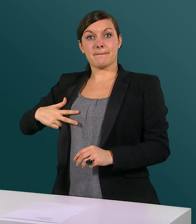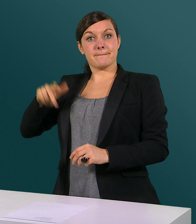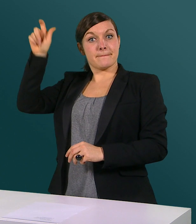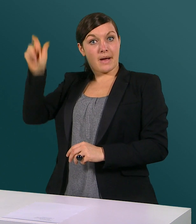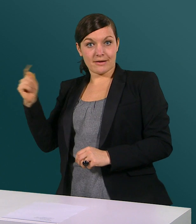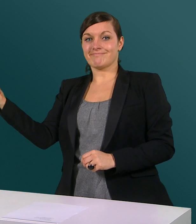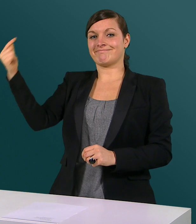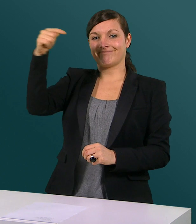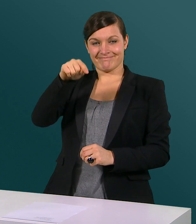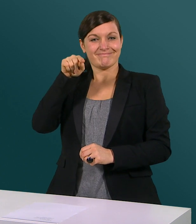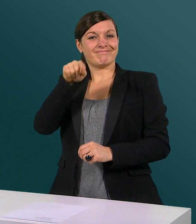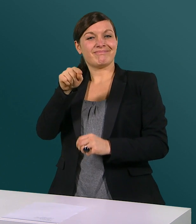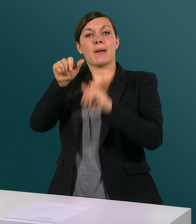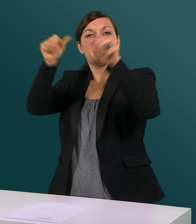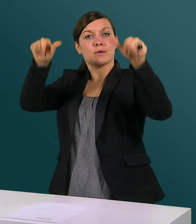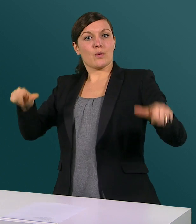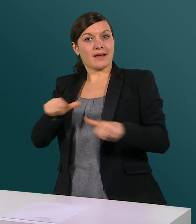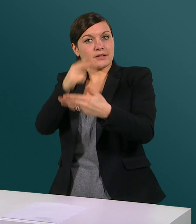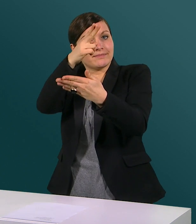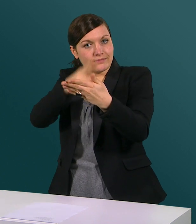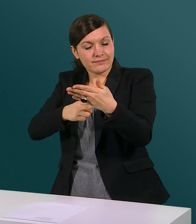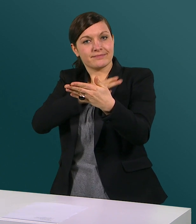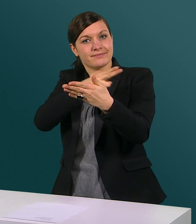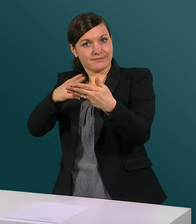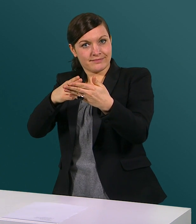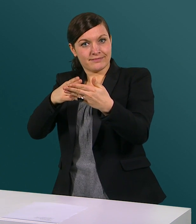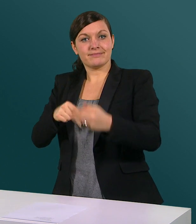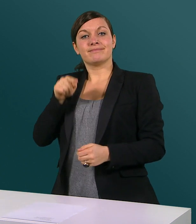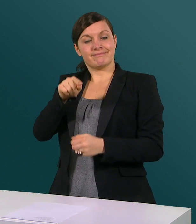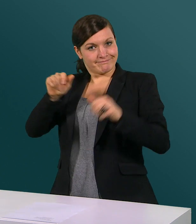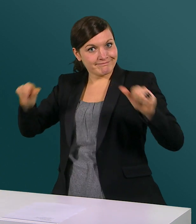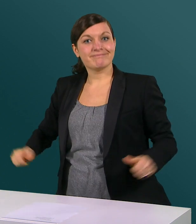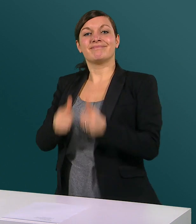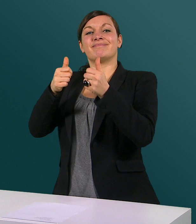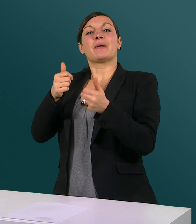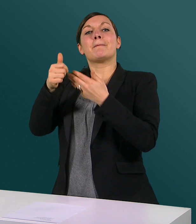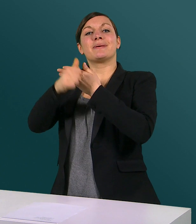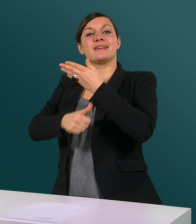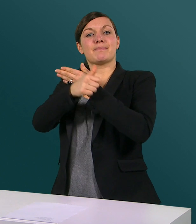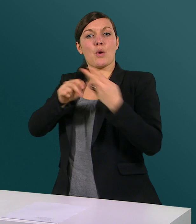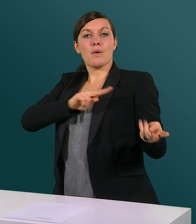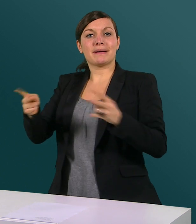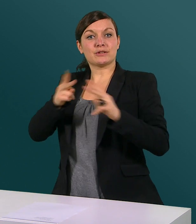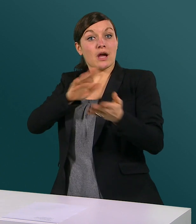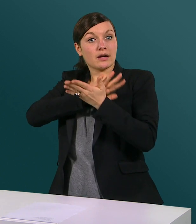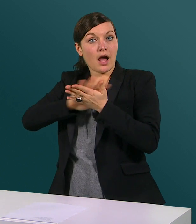von Dänemark dieses Projekt abgesegnet. Ab jetzt ist diese Bibelübersetzung kostenlos